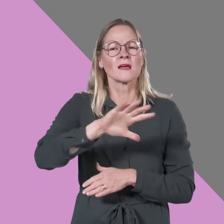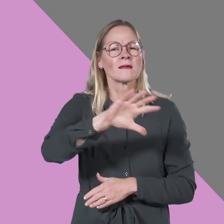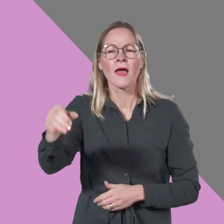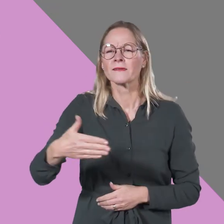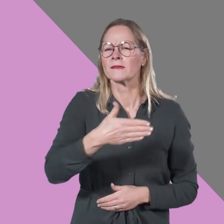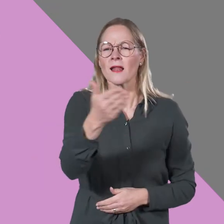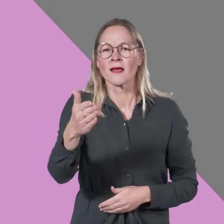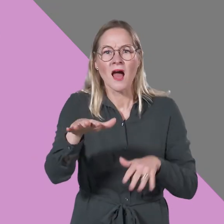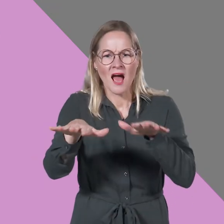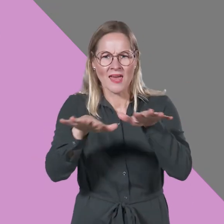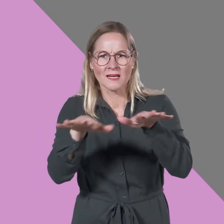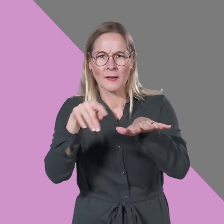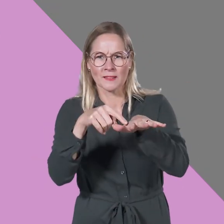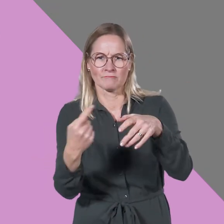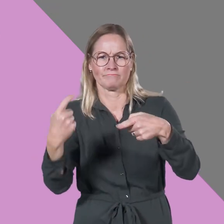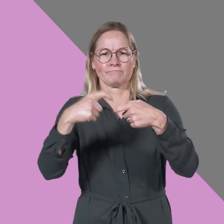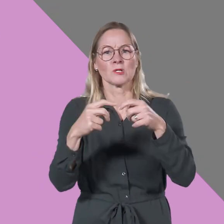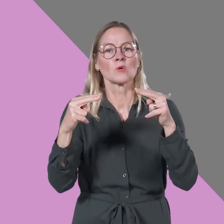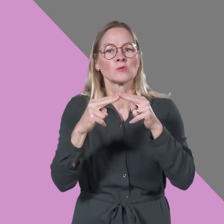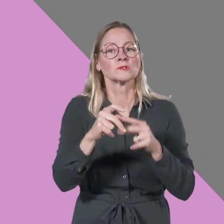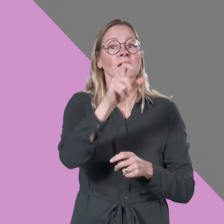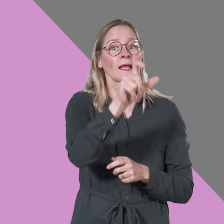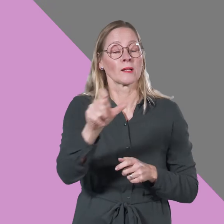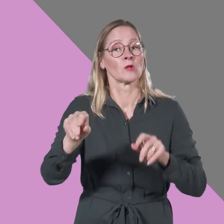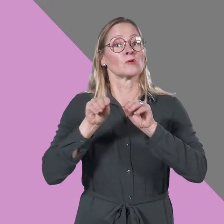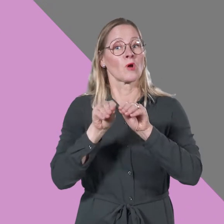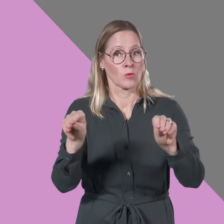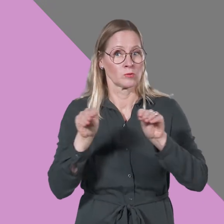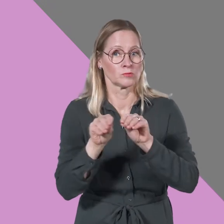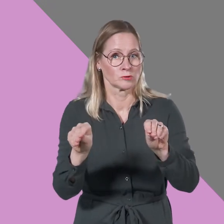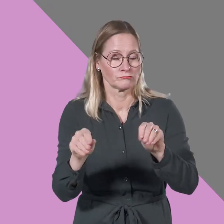kaikille suunnatun häirintäyhdys- henkilöiden koulutuksen.